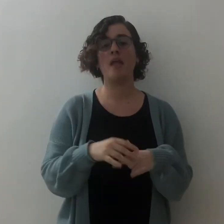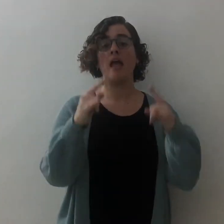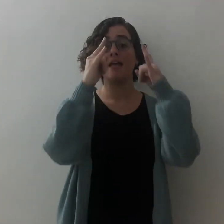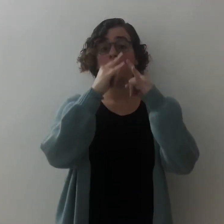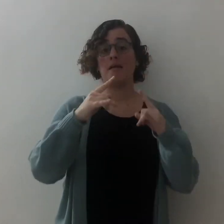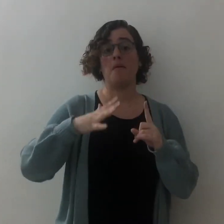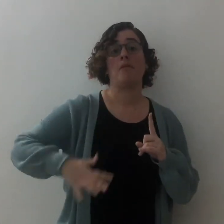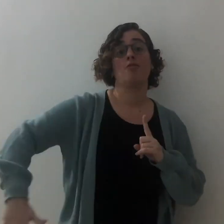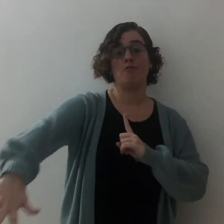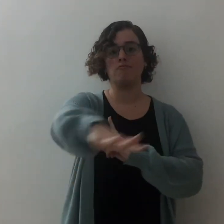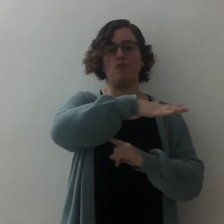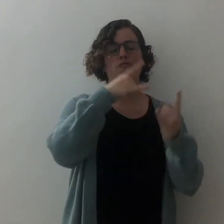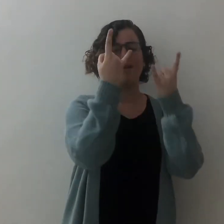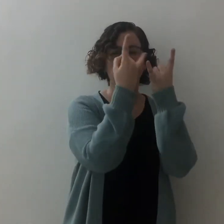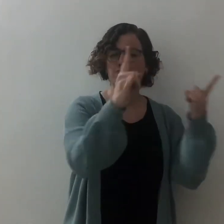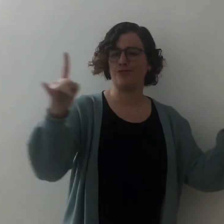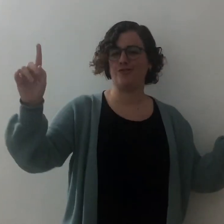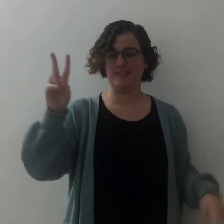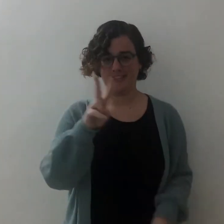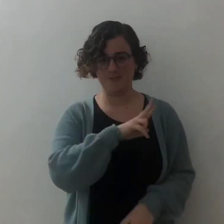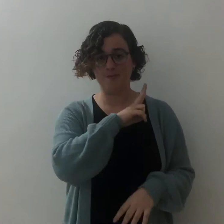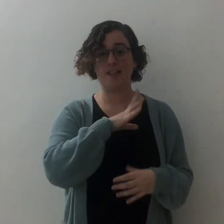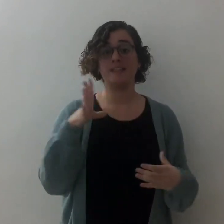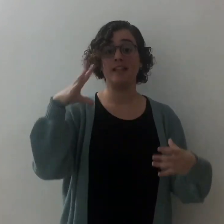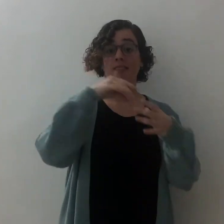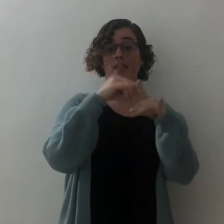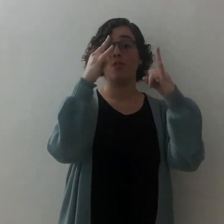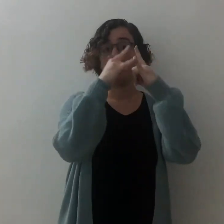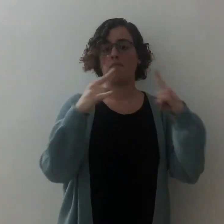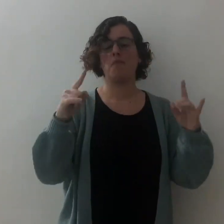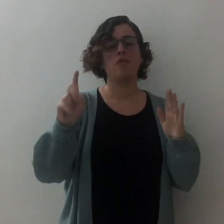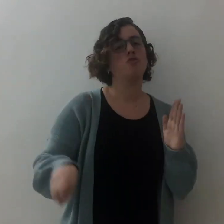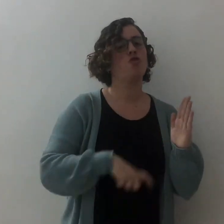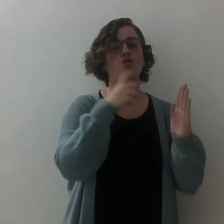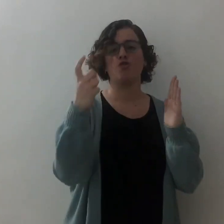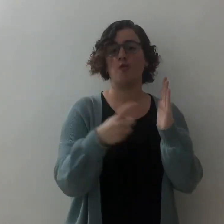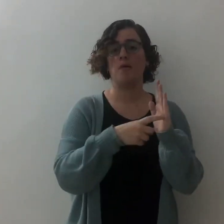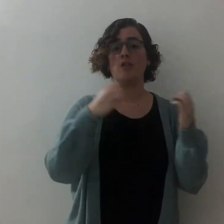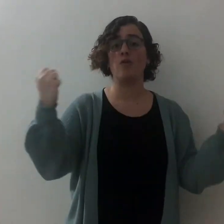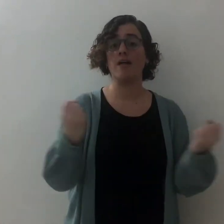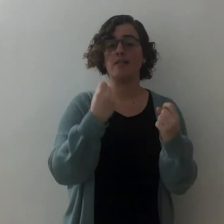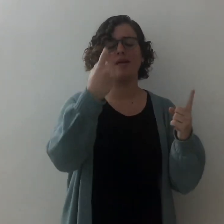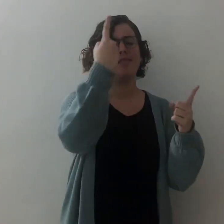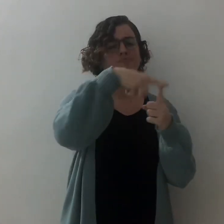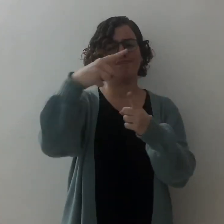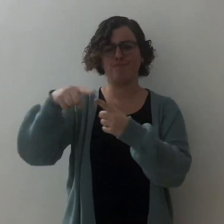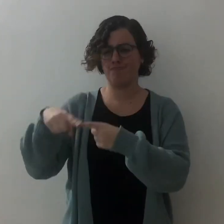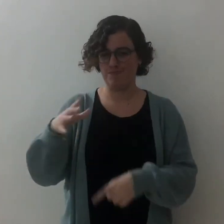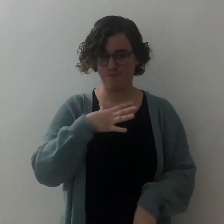El campamento está rodeado por un bosque verde, y todas las actividades se desarrollarán dentro de sus instalaciones.